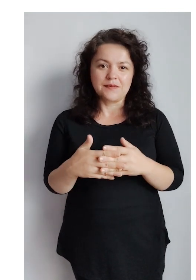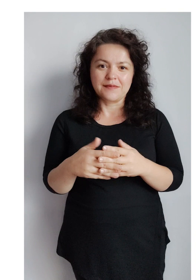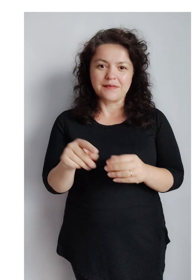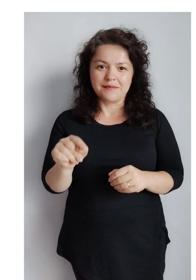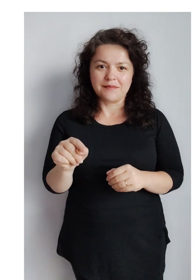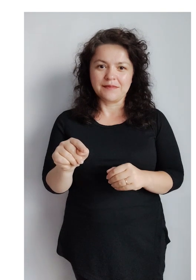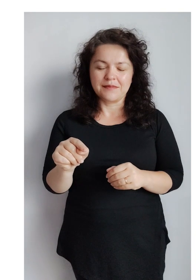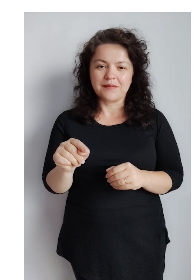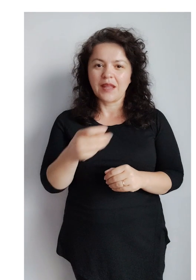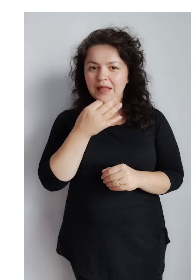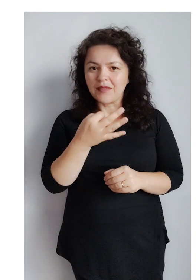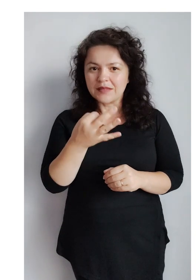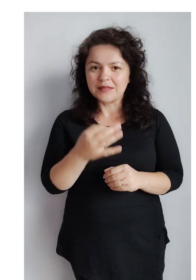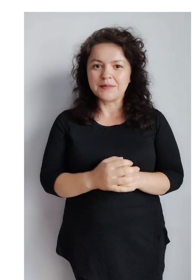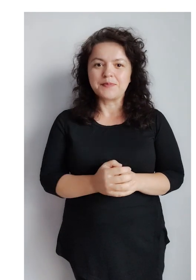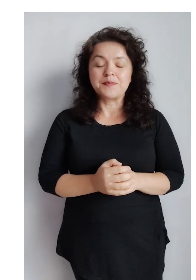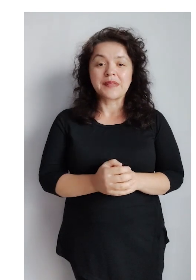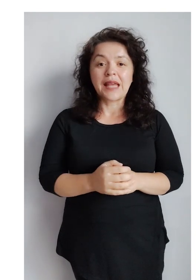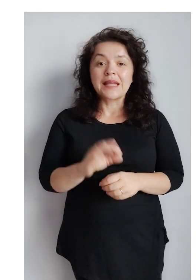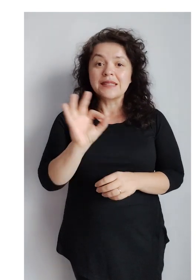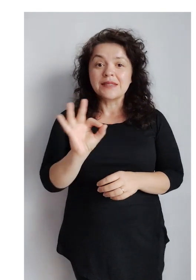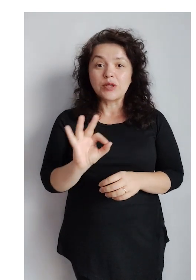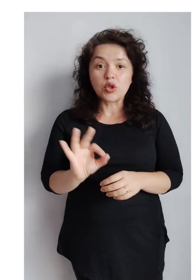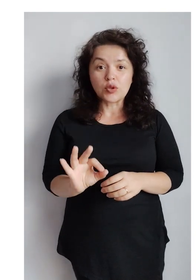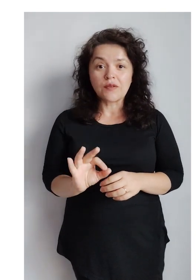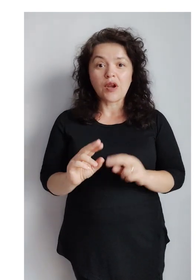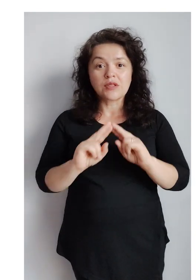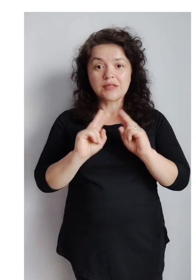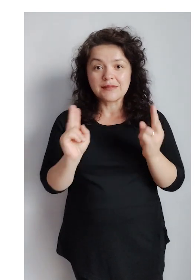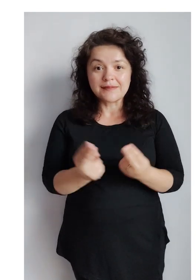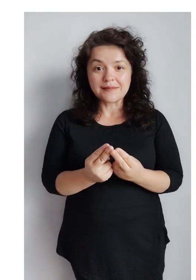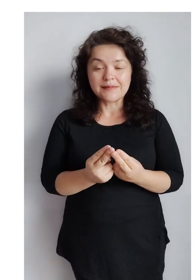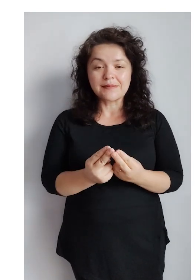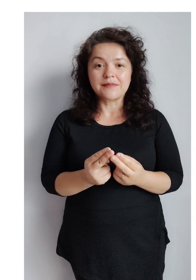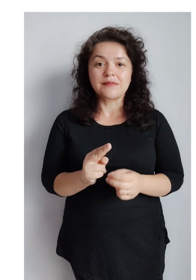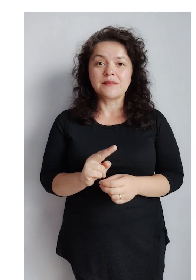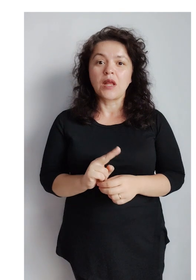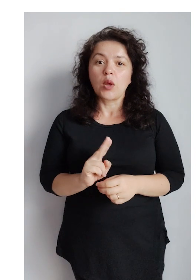Design universal Universal Design U.D.